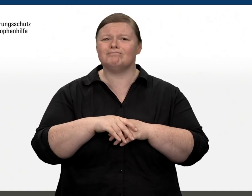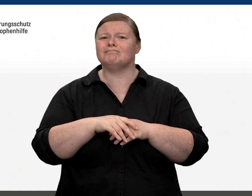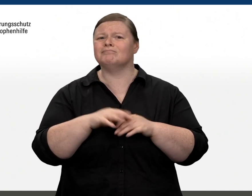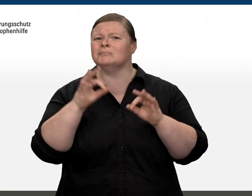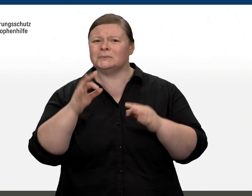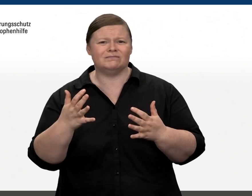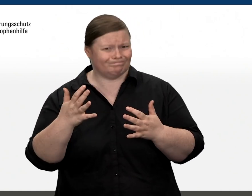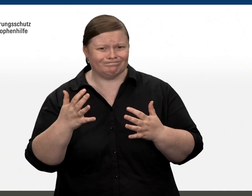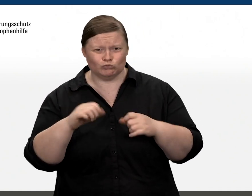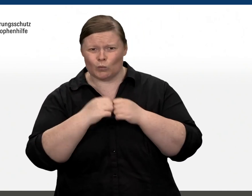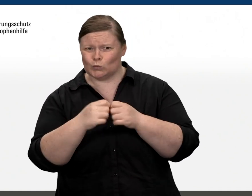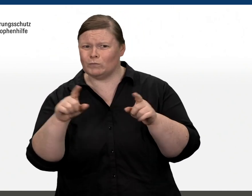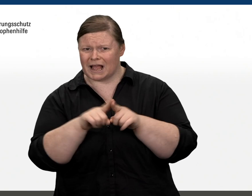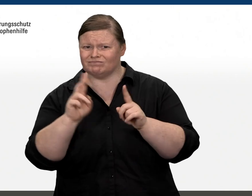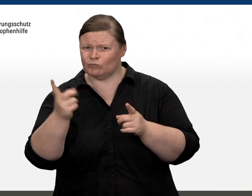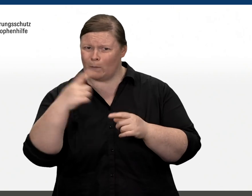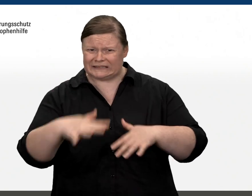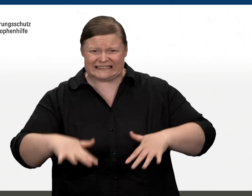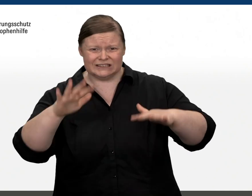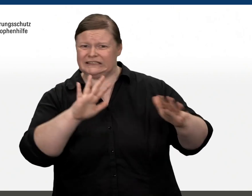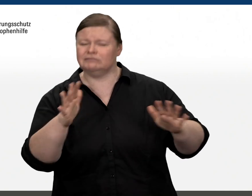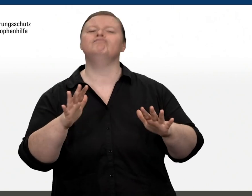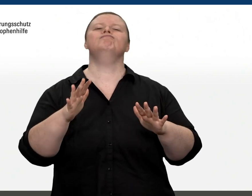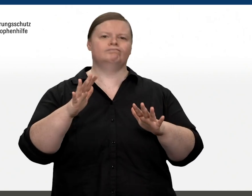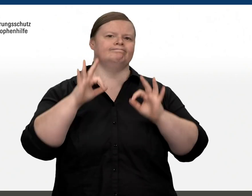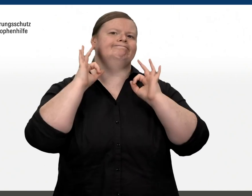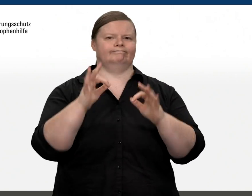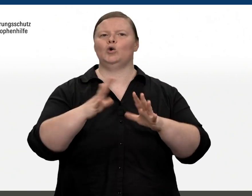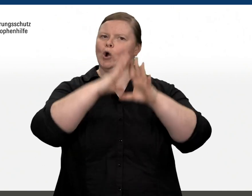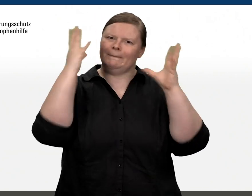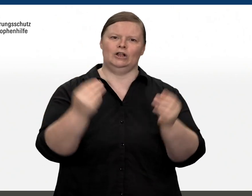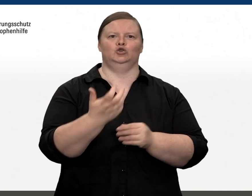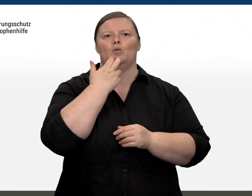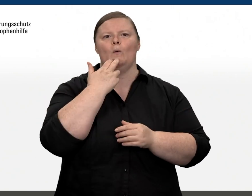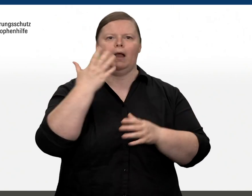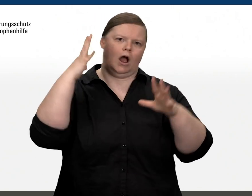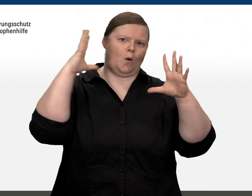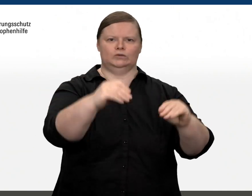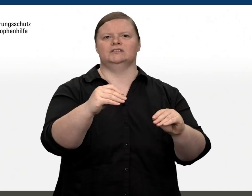Schalten Sie den Strom gegebenenfalls komplett aus,